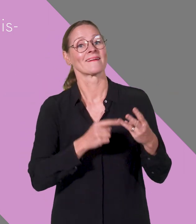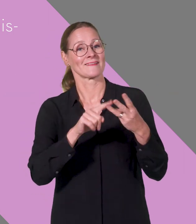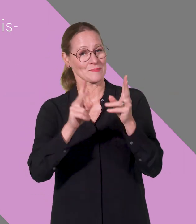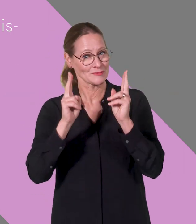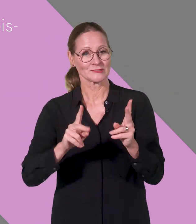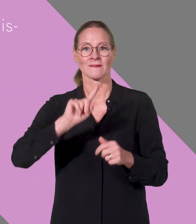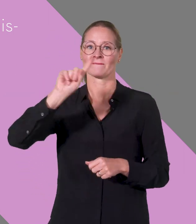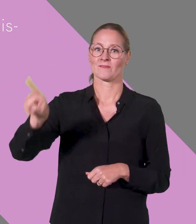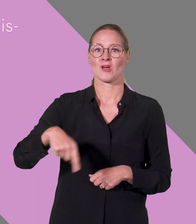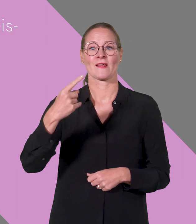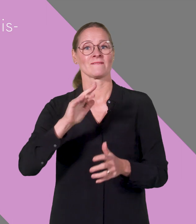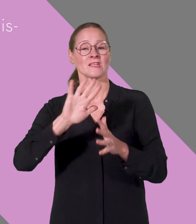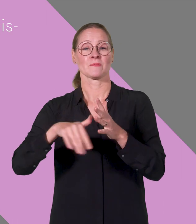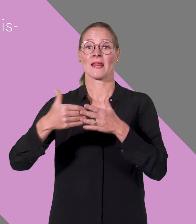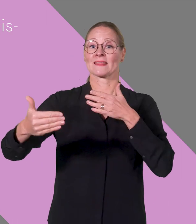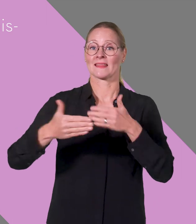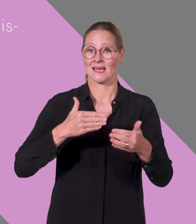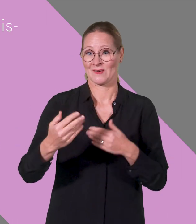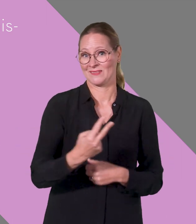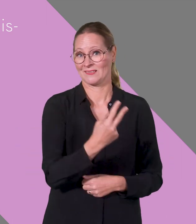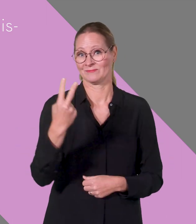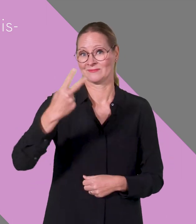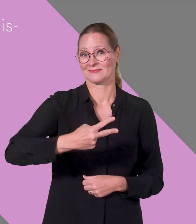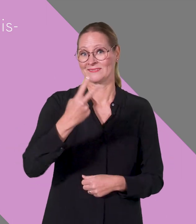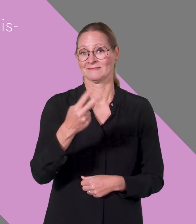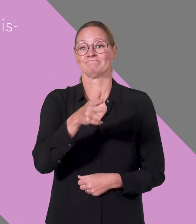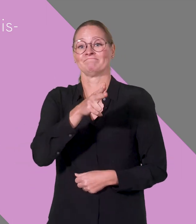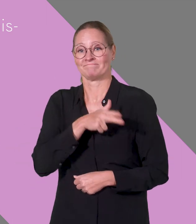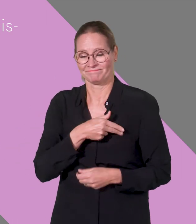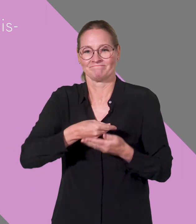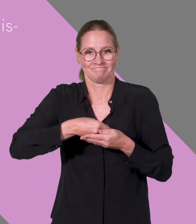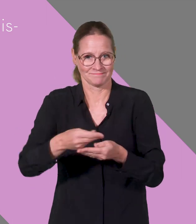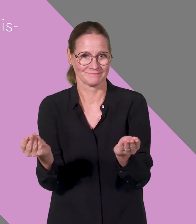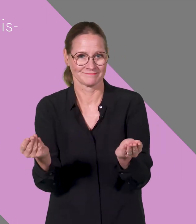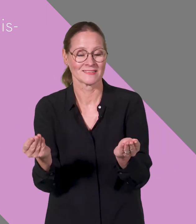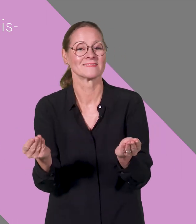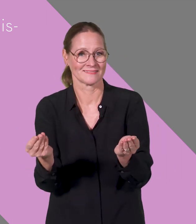Lisäksi tilaisuudessa jaettiin Vuoden viittomakieliteko 2022 -palkinto, -